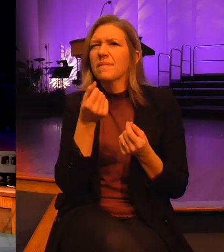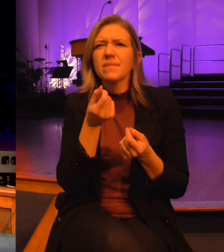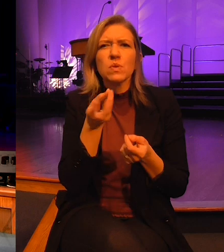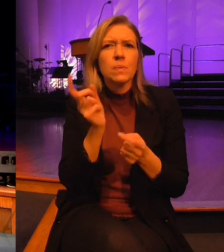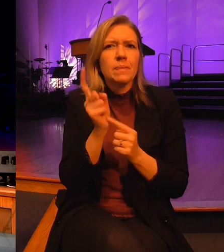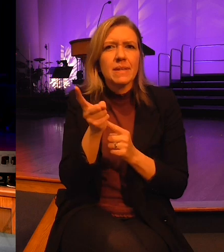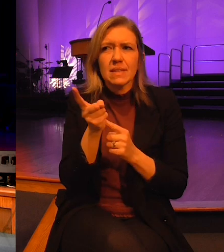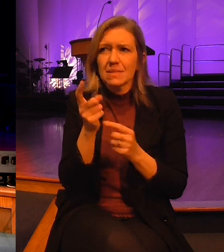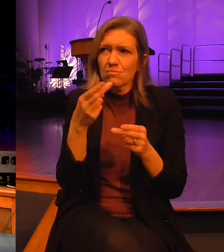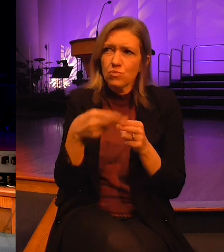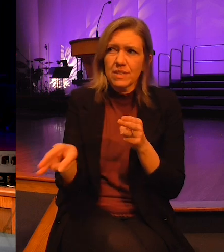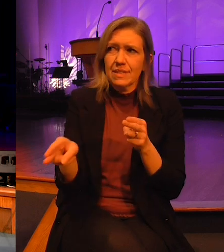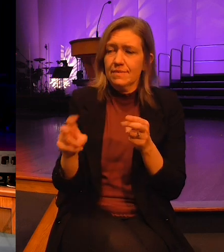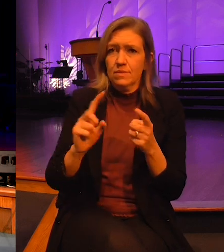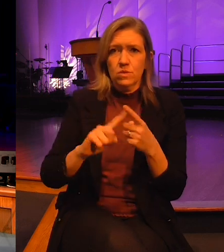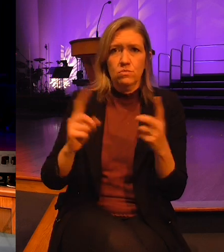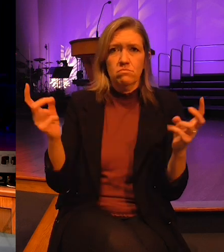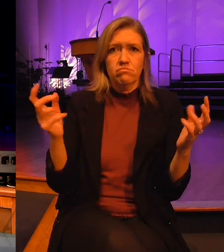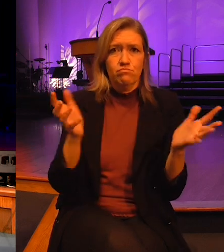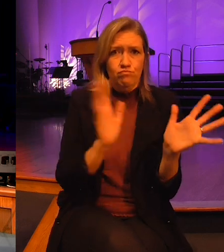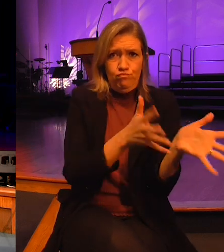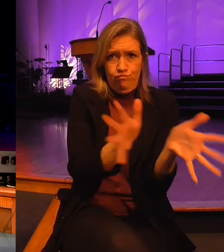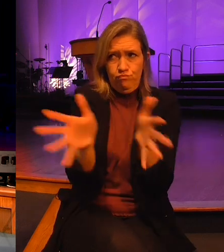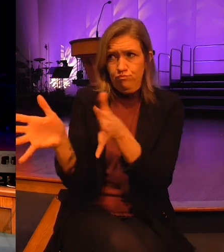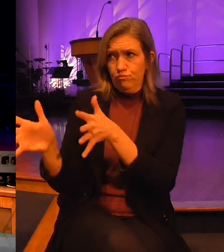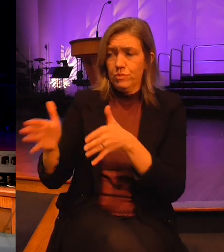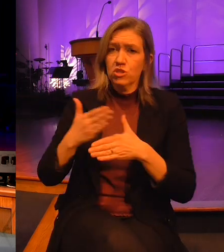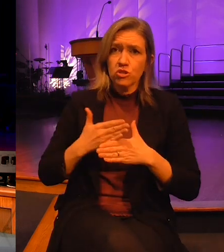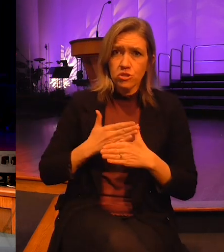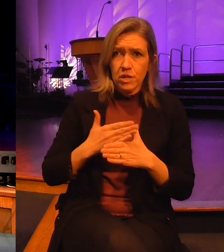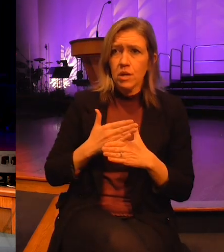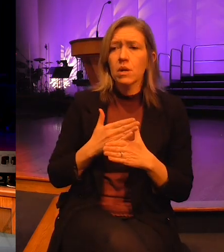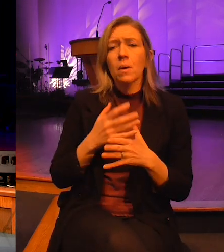con cualquiera si quieres, la gente no comparte lo que te dijeron fuera de esta sala, esa es la